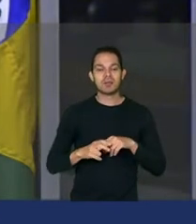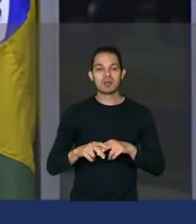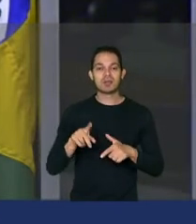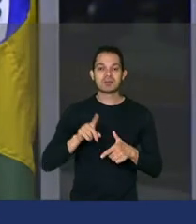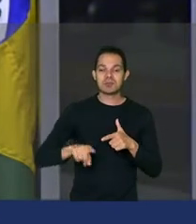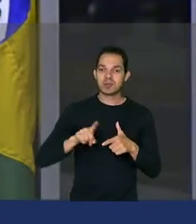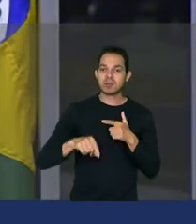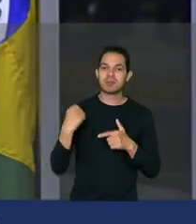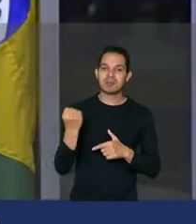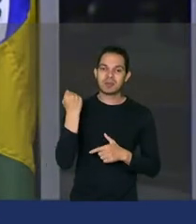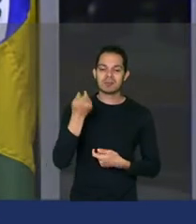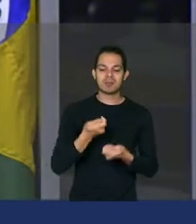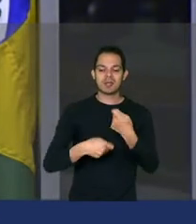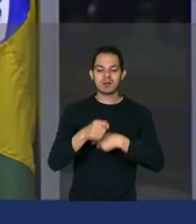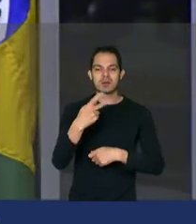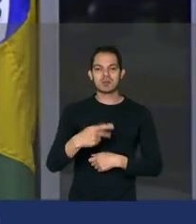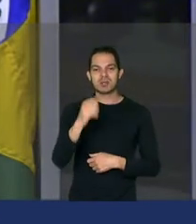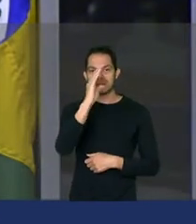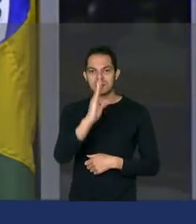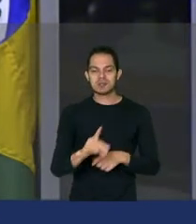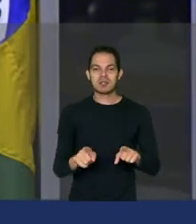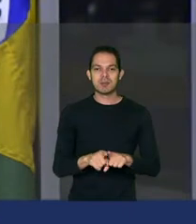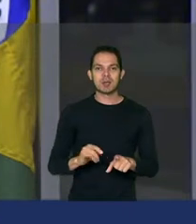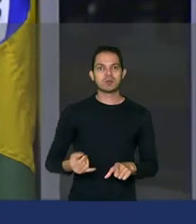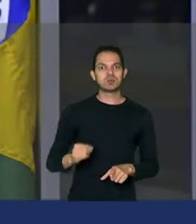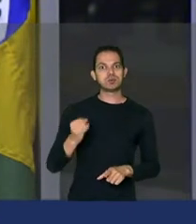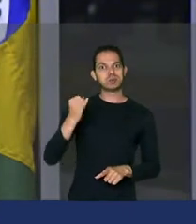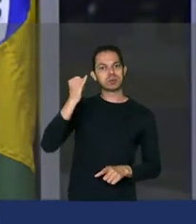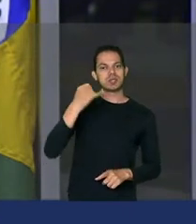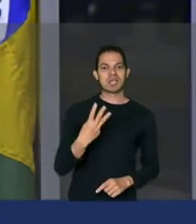SOCIAL DO NOSSO PAÍS, PELA PROFUNDA CRIS ECONÔMICA QUE ATINGE O NOSSO PAÍS, PELA